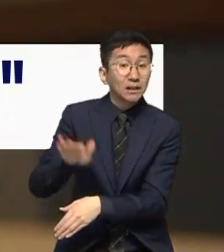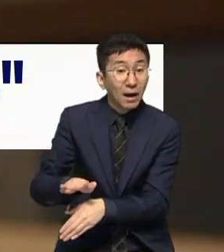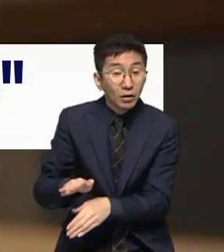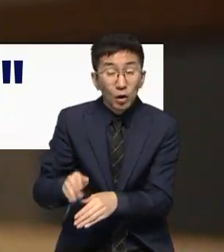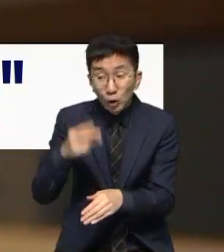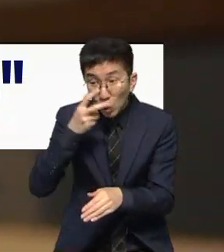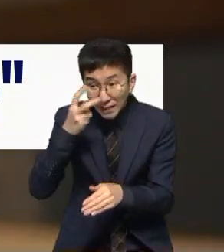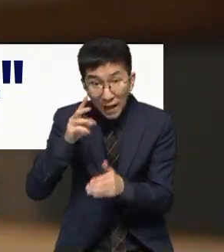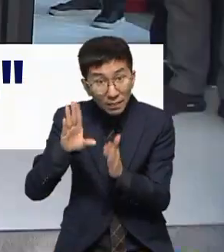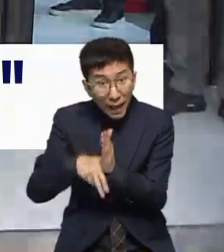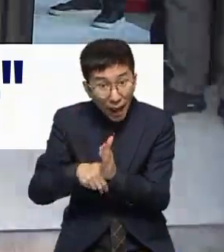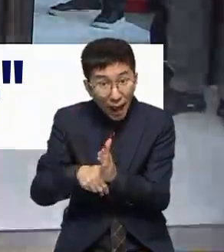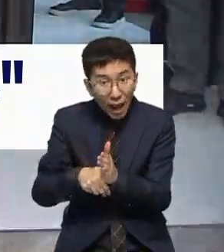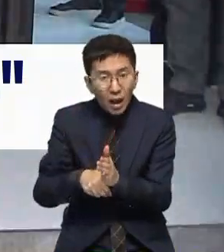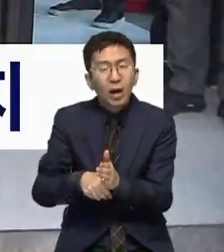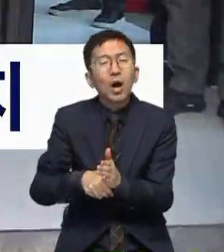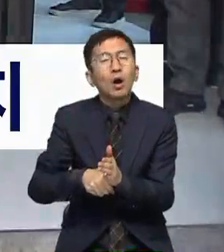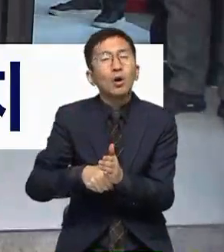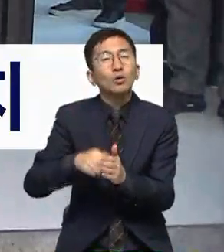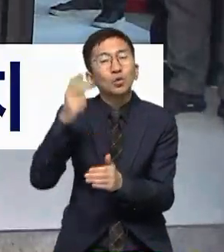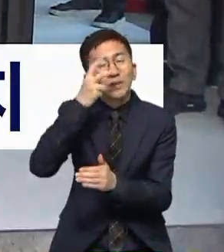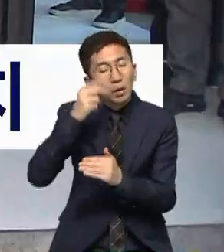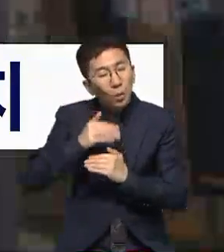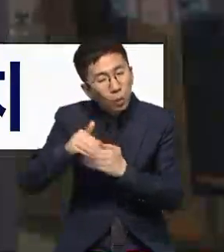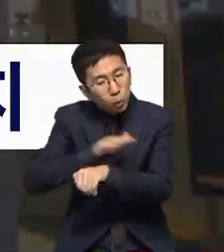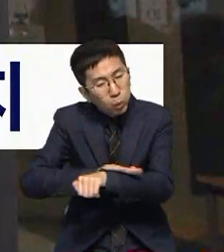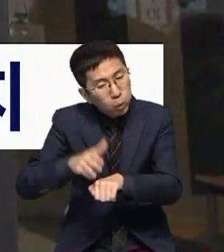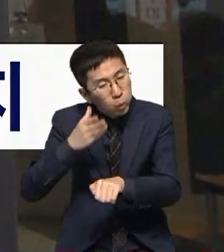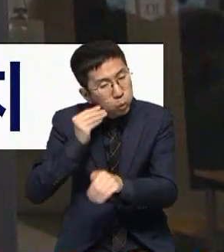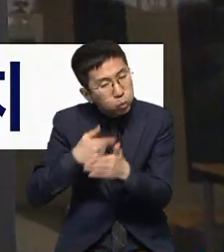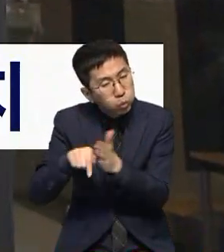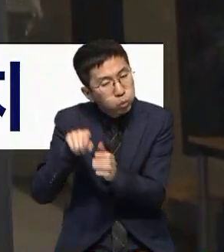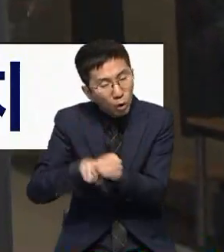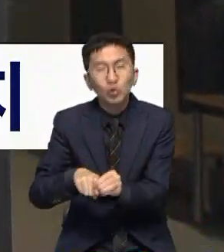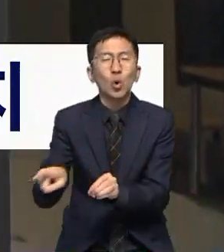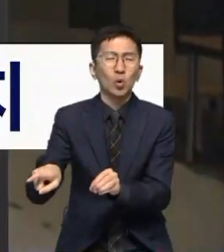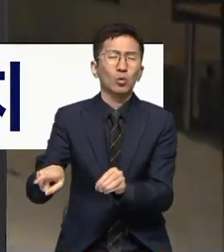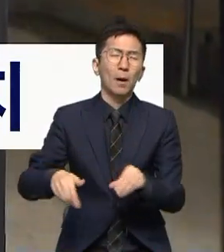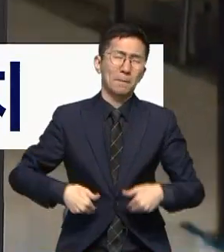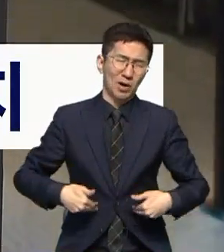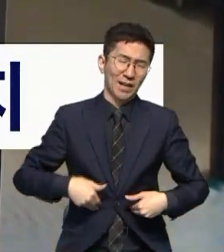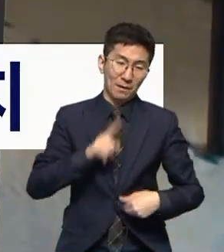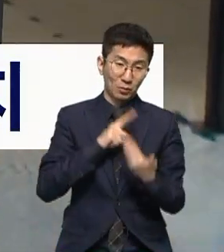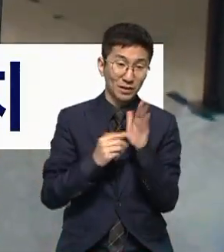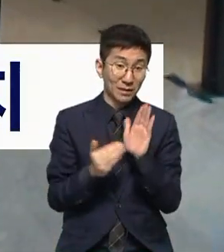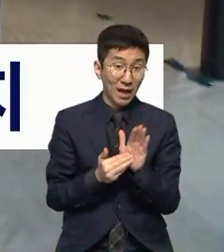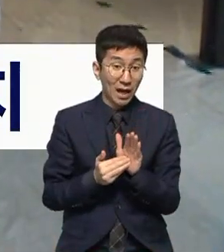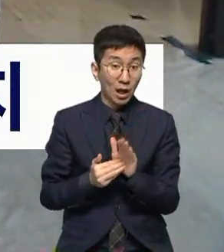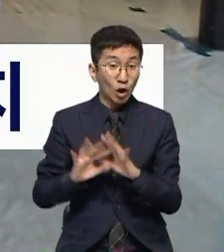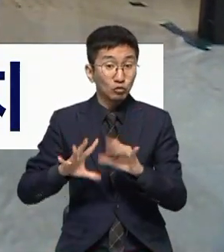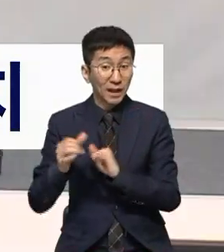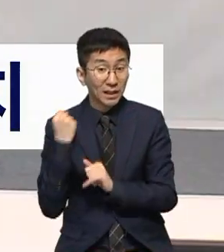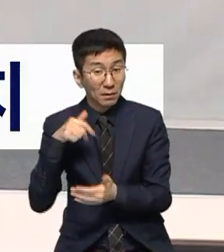한정해야 한다는 말도 했습니다. 국민의힘이 당내에 신고 센터까지 두며